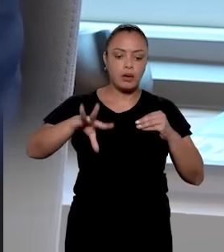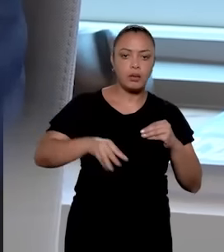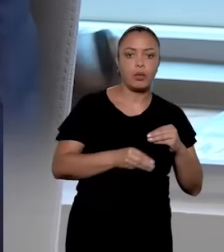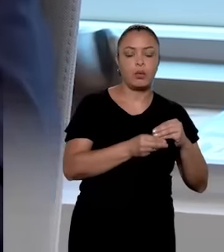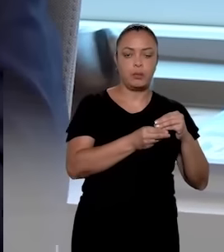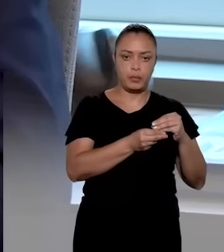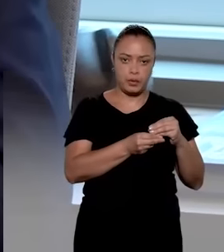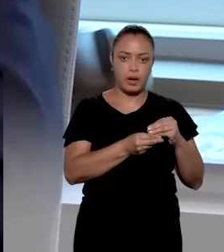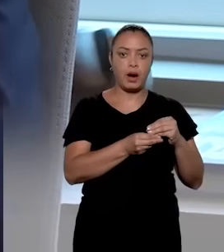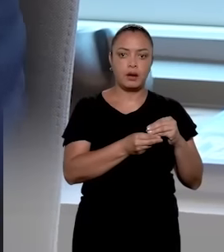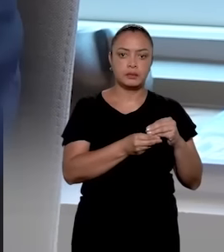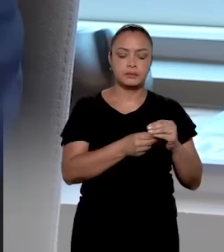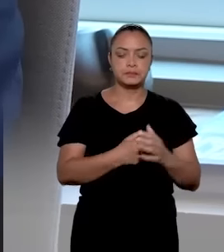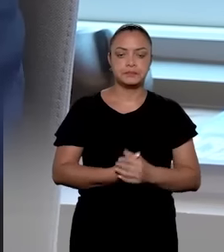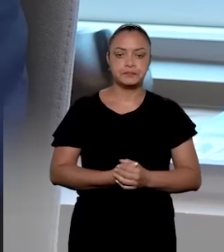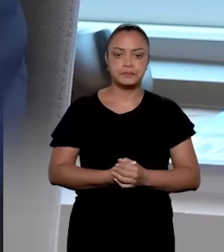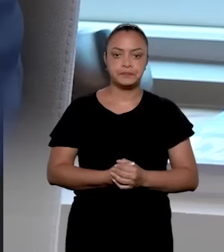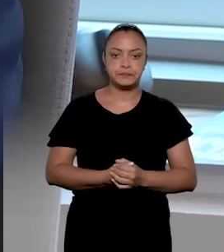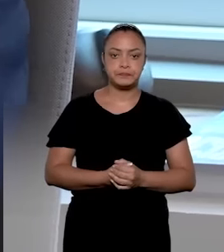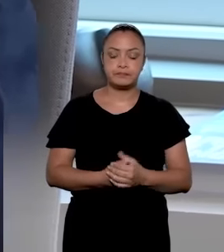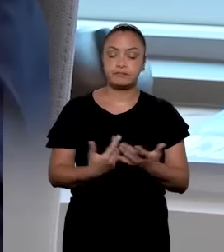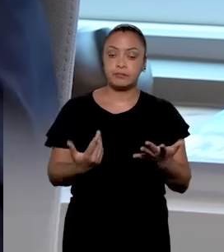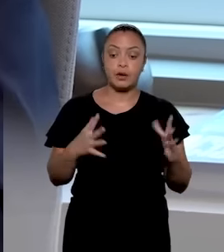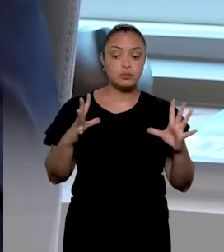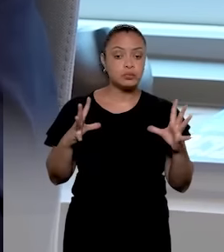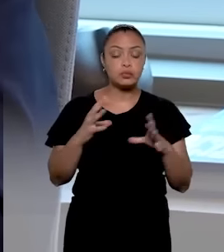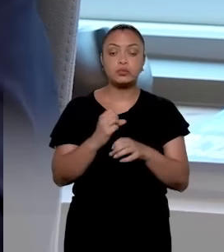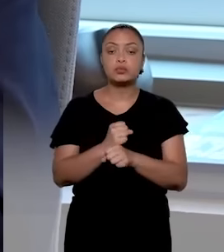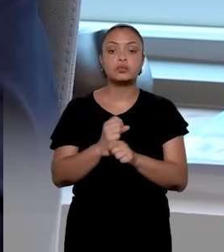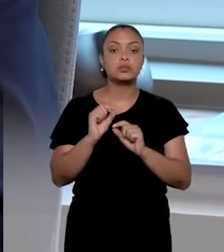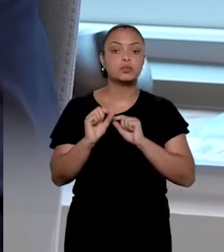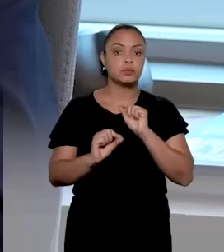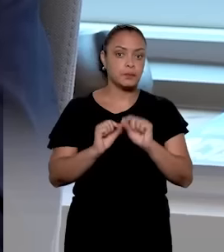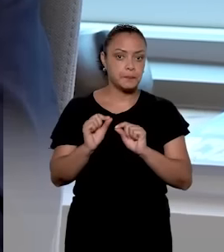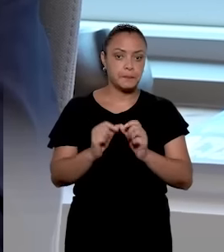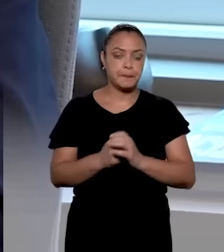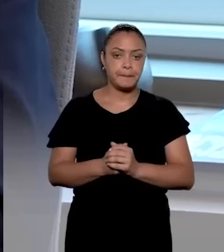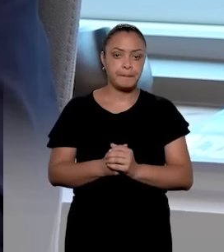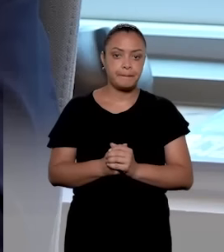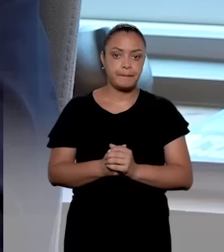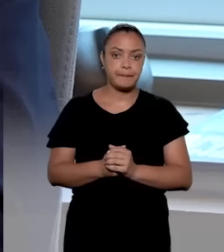a APP é incorporada à reserva legal. Isso tudo, faz com que eu tenha uma